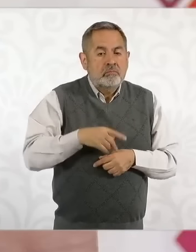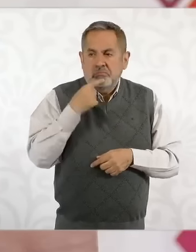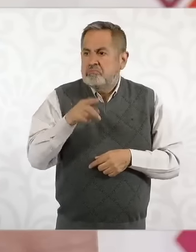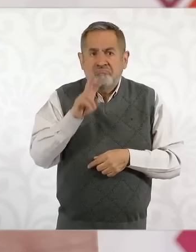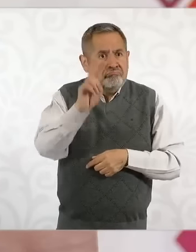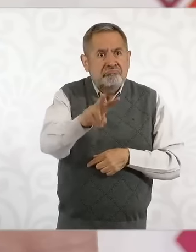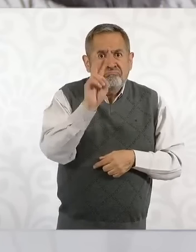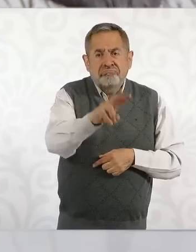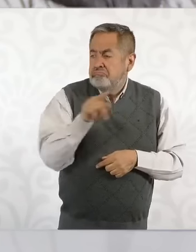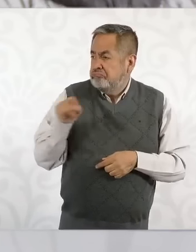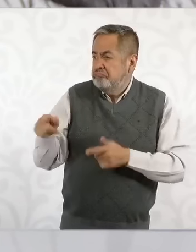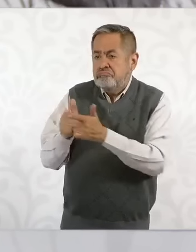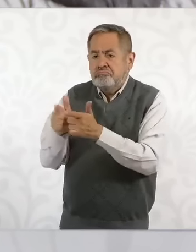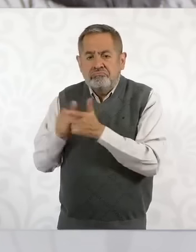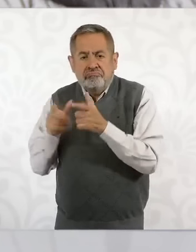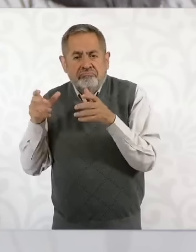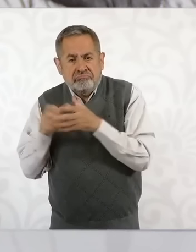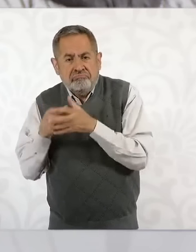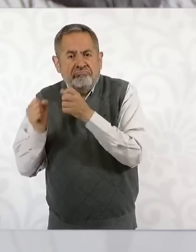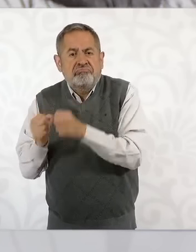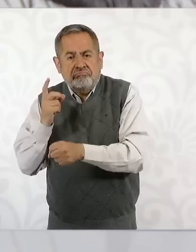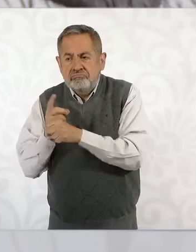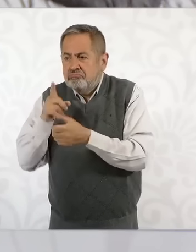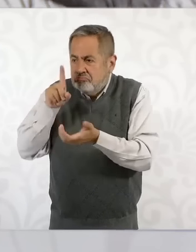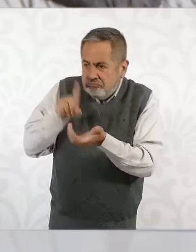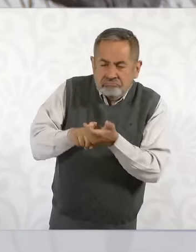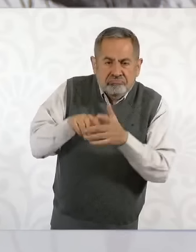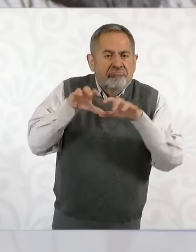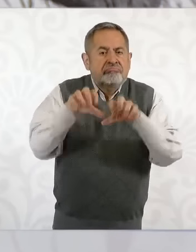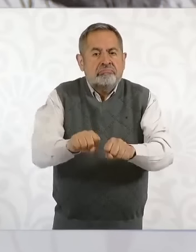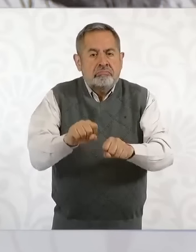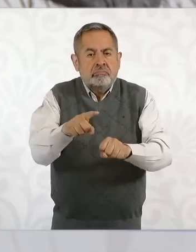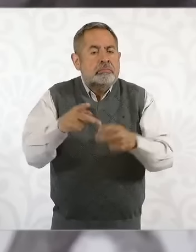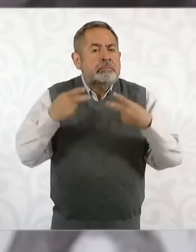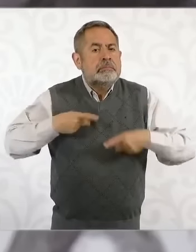en una operación donde participó el gabinete, habían detenido una persona inocente. Nosotros